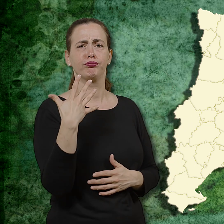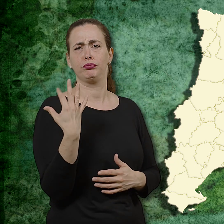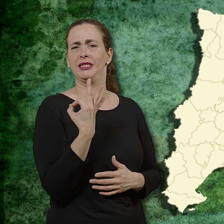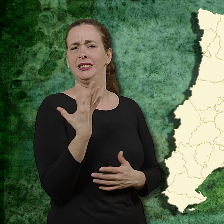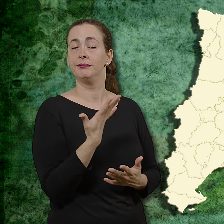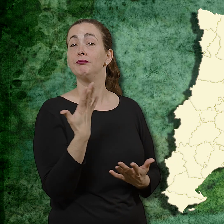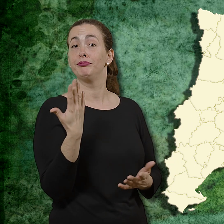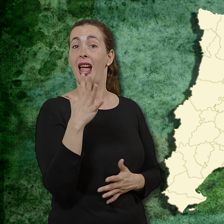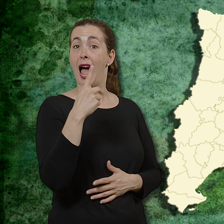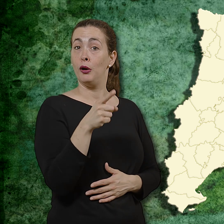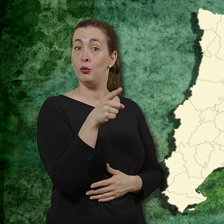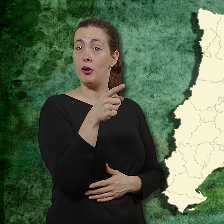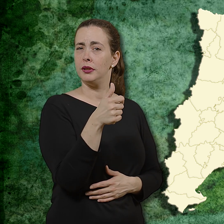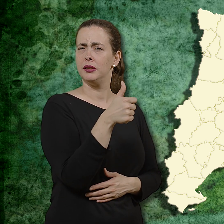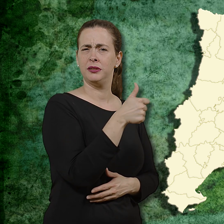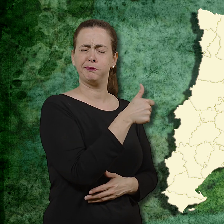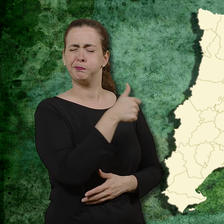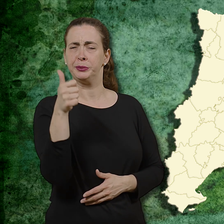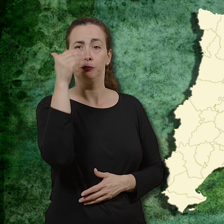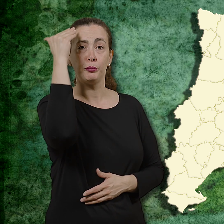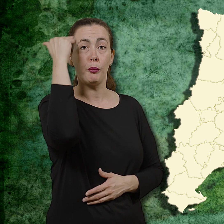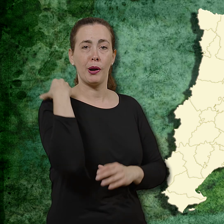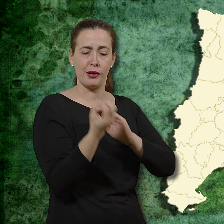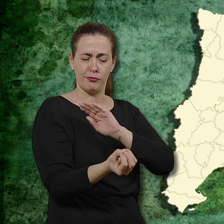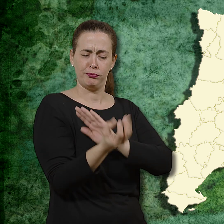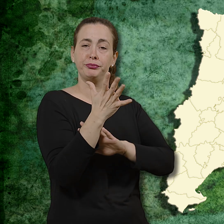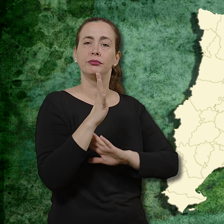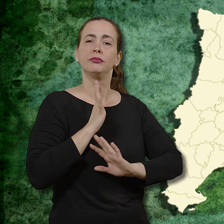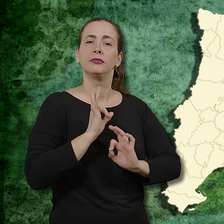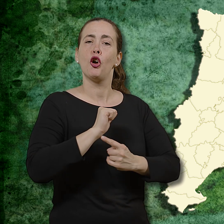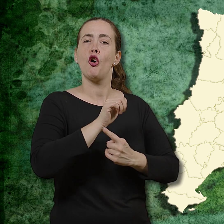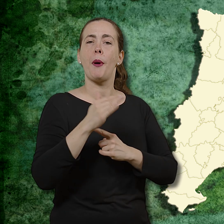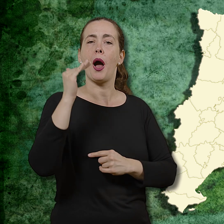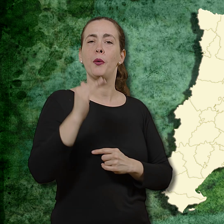Destacat: L'Arboç és la primera població de la comarca del Baix Penedès